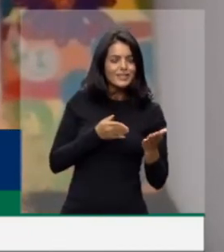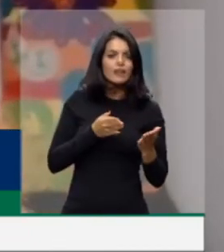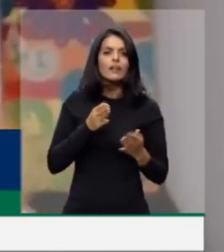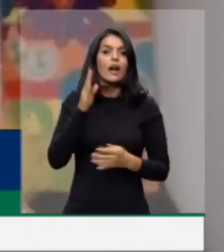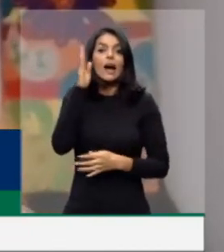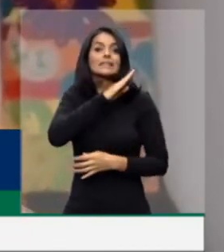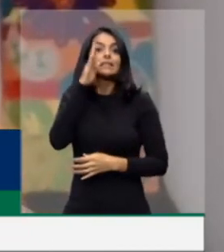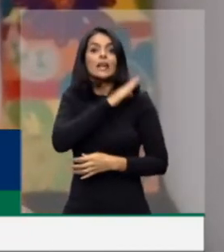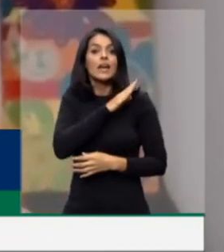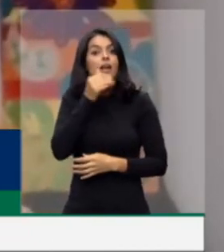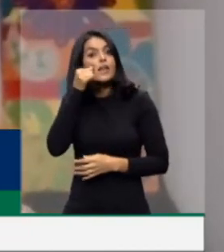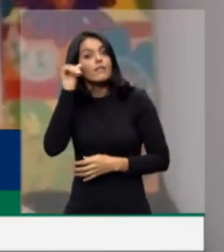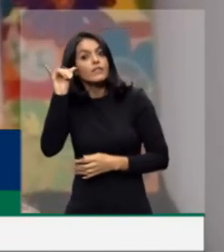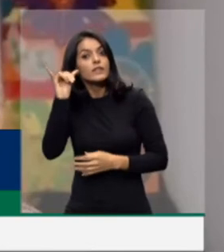MINORIA . -- EU ATÉ PROPORIA AO